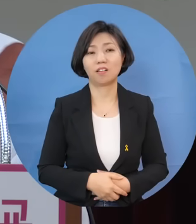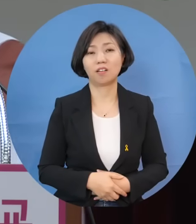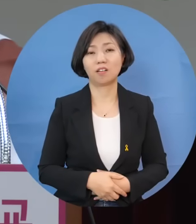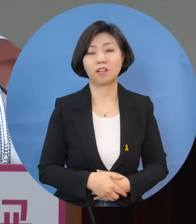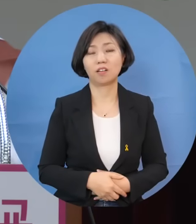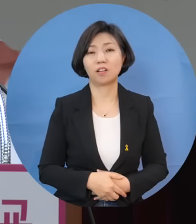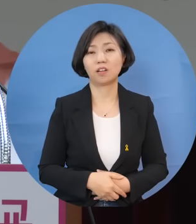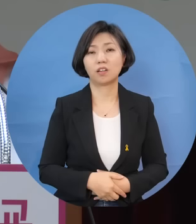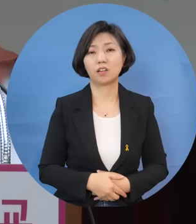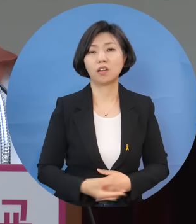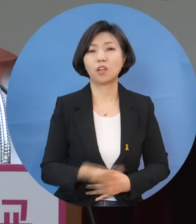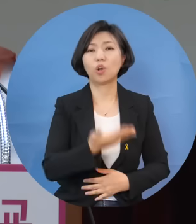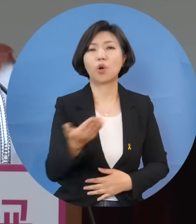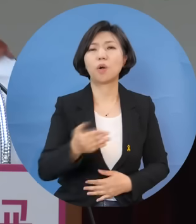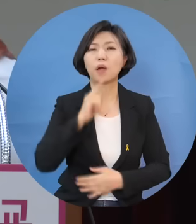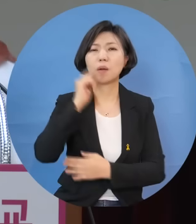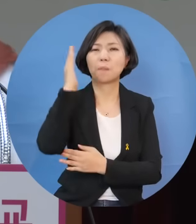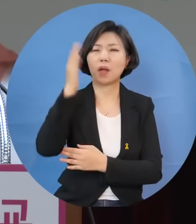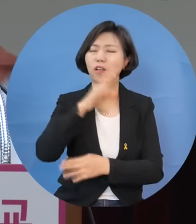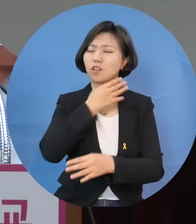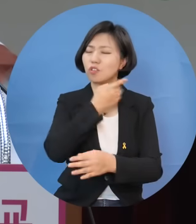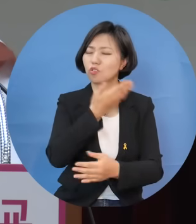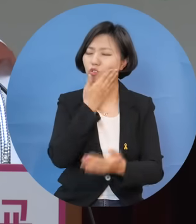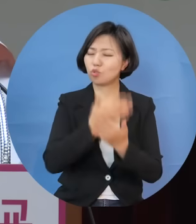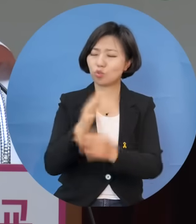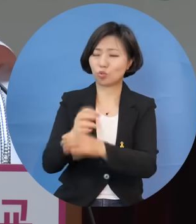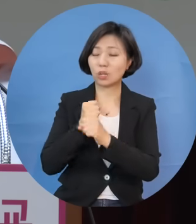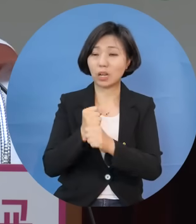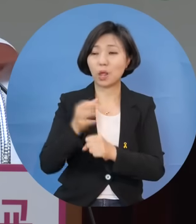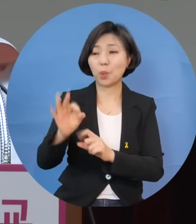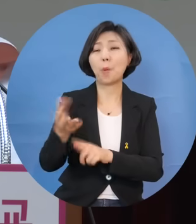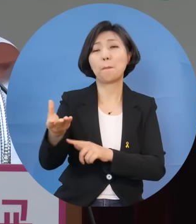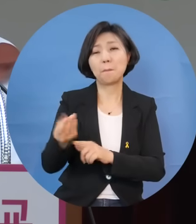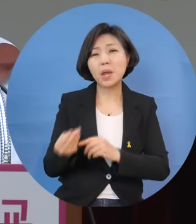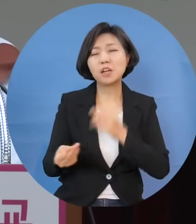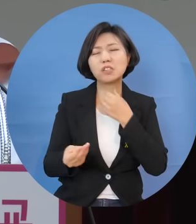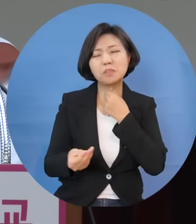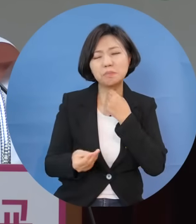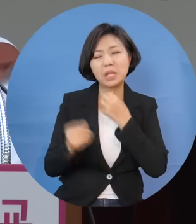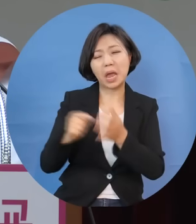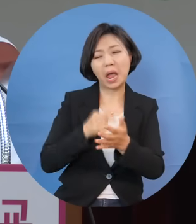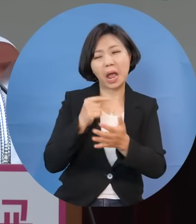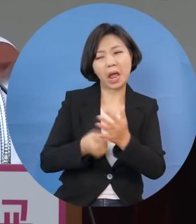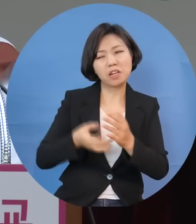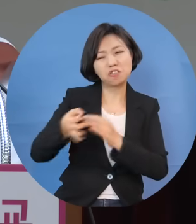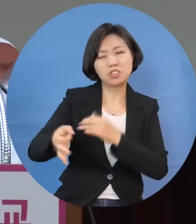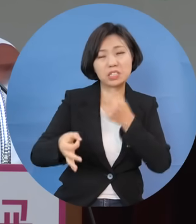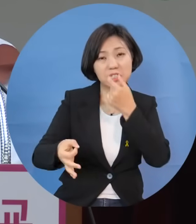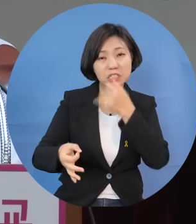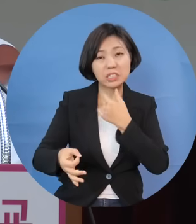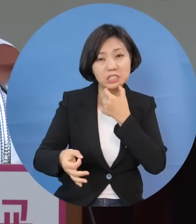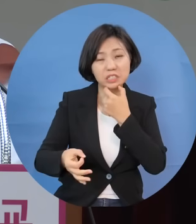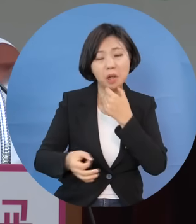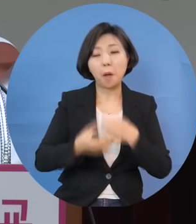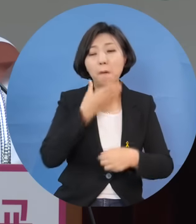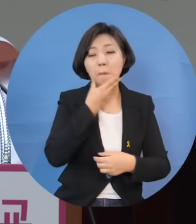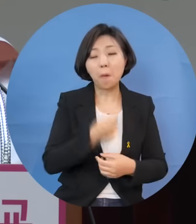여러분 얘기의 요점은 뭐다? 돈은 빌리는데 갚기는 싫고, 복은 짓기 싫지만 복은 받고 싶고,